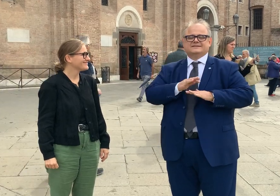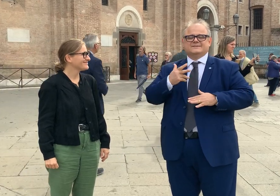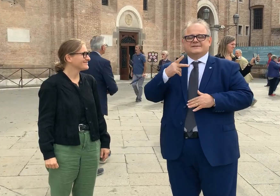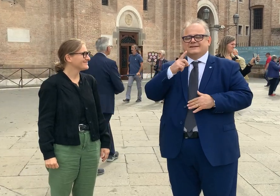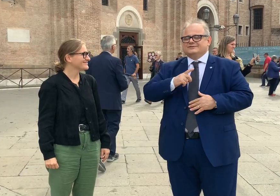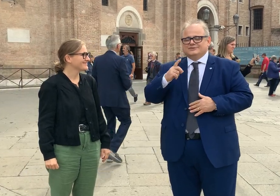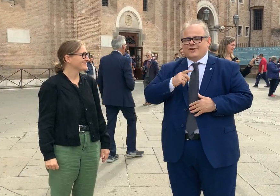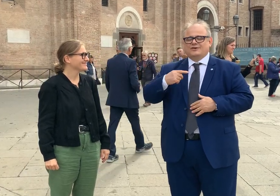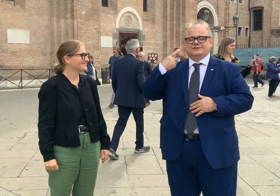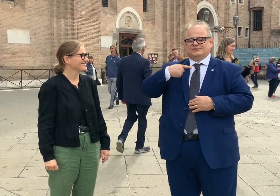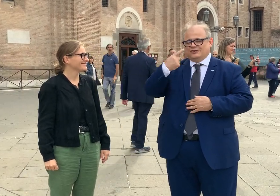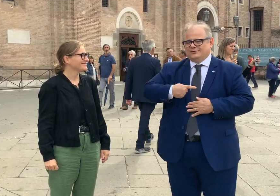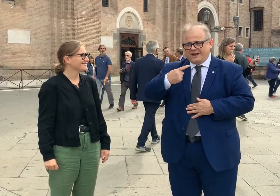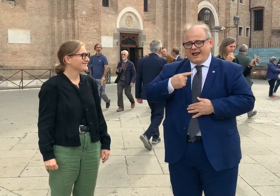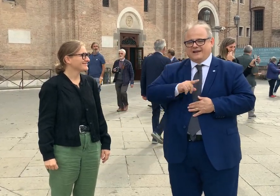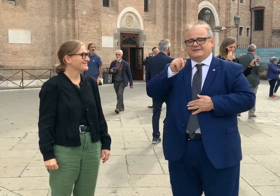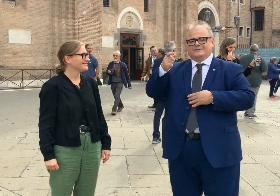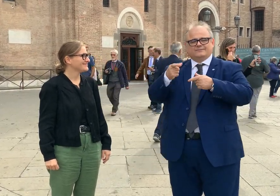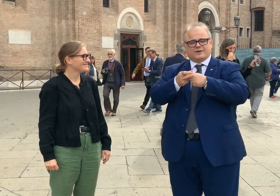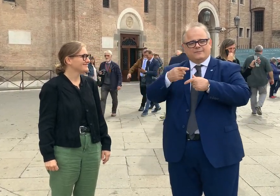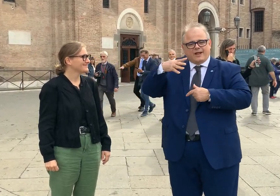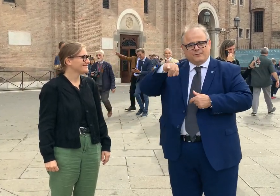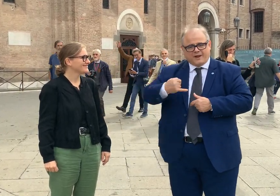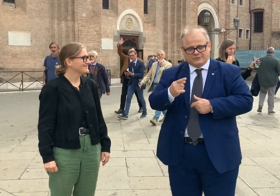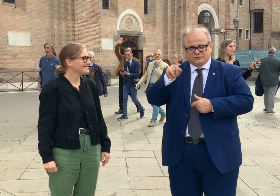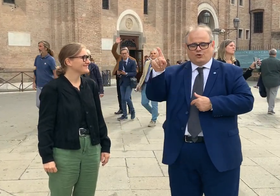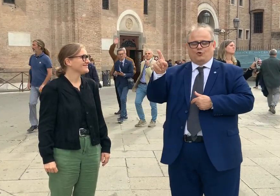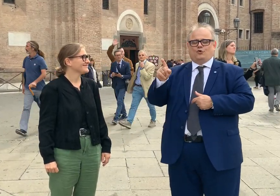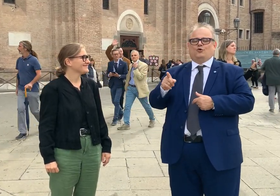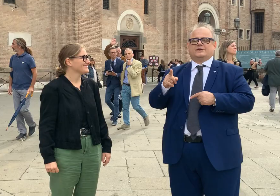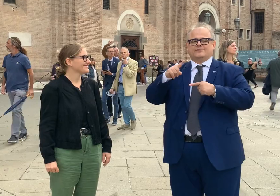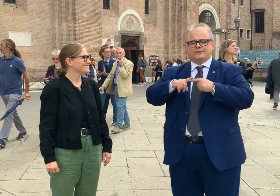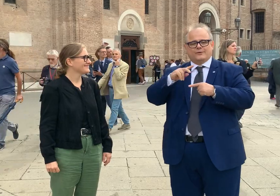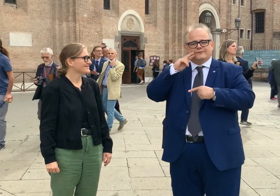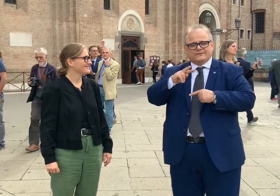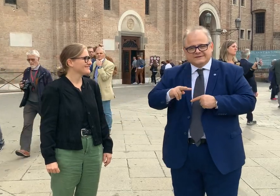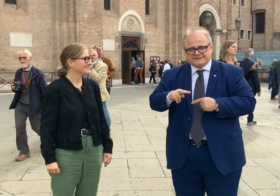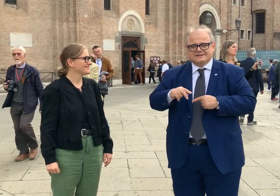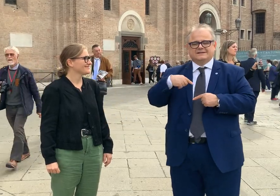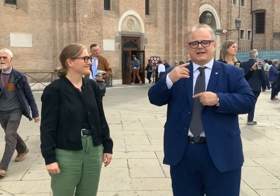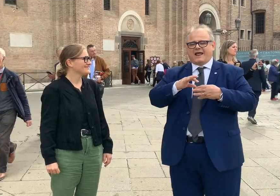ma le tre giornate sono state bellissime e ripagano lo sforzo. C'è stata la visita a Pojana Maggiore,